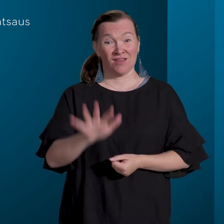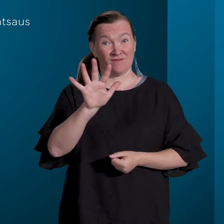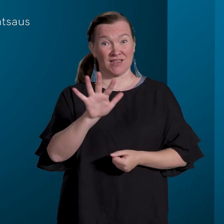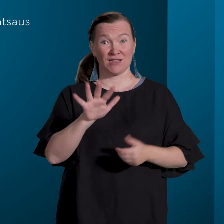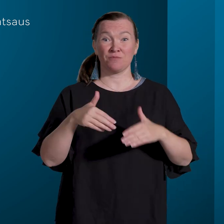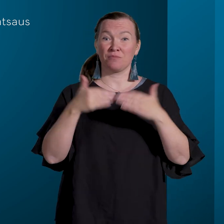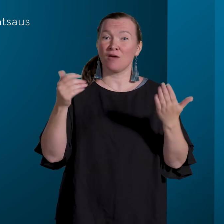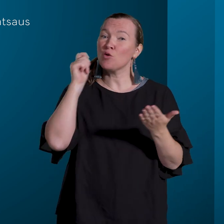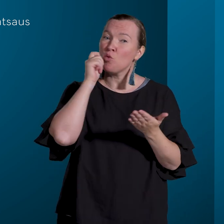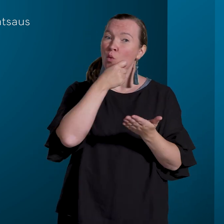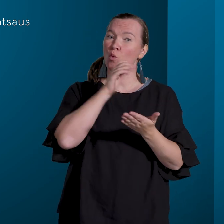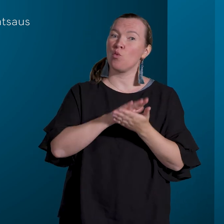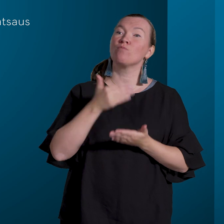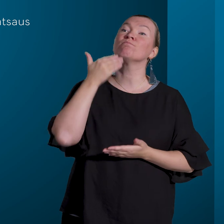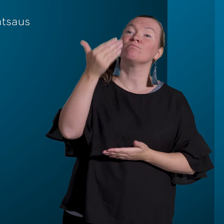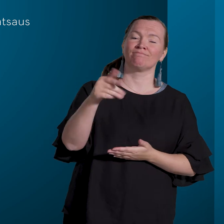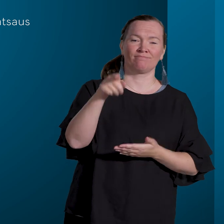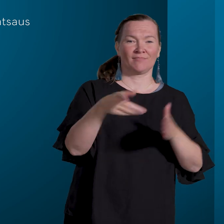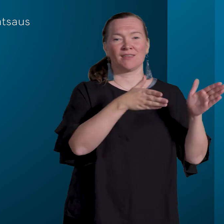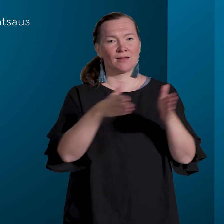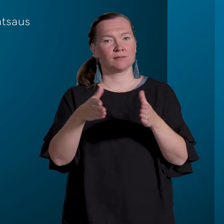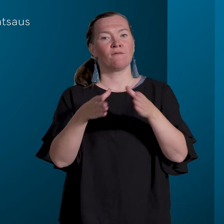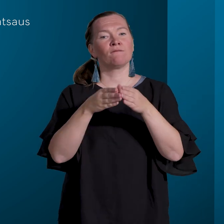Julkistamme voittajan 5.12. järjestettävässä -